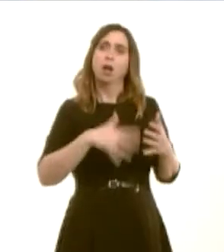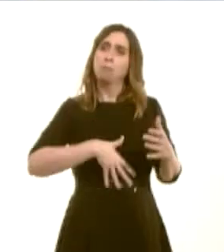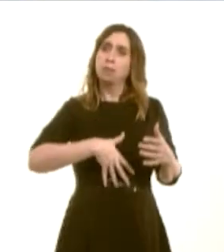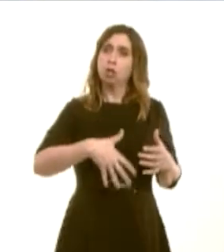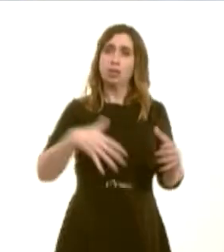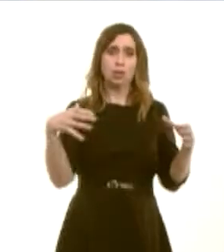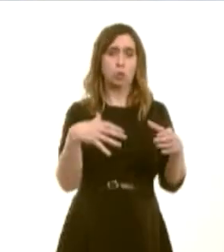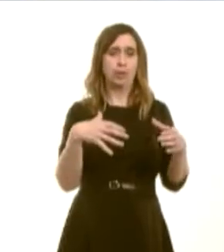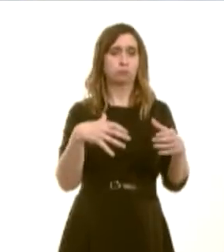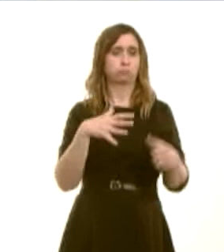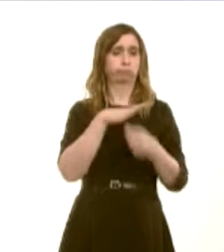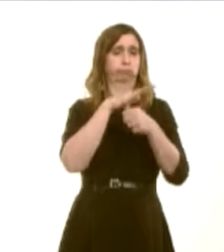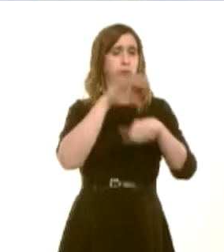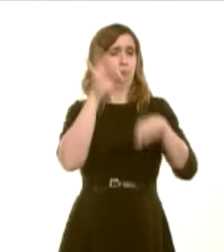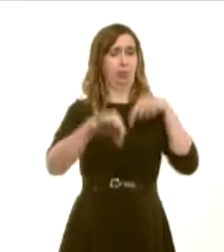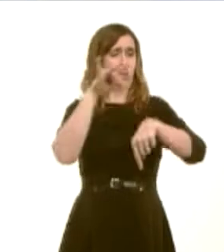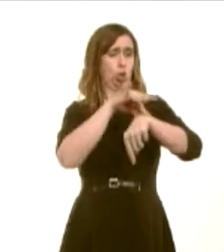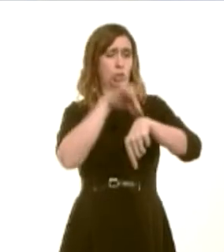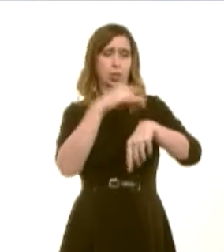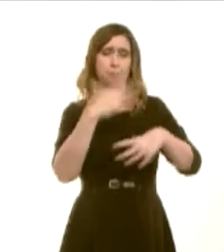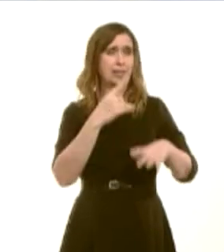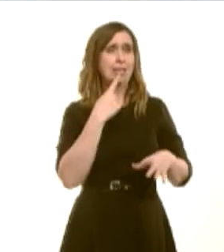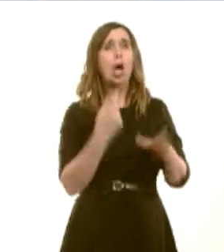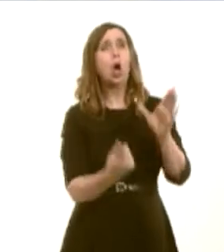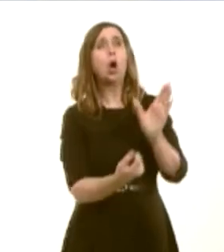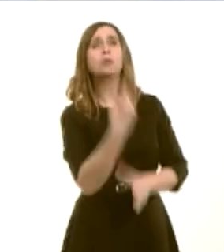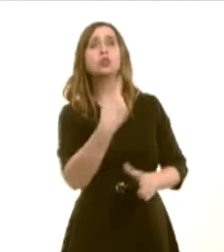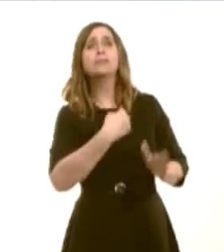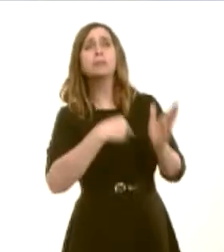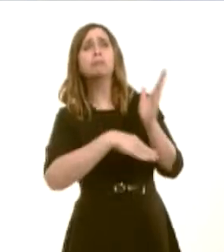fel ëdiffyg cyfleoní, tra bod yna ddiffygion yn y ddarpariaeth mewn llefydd eraill yn honedig.